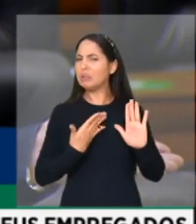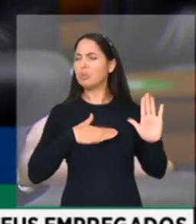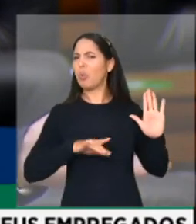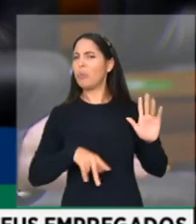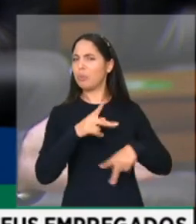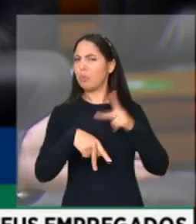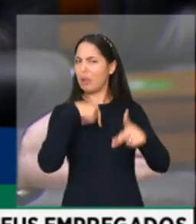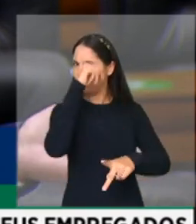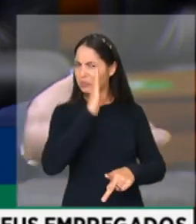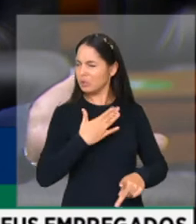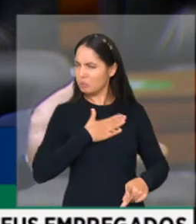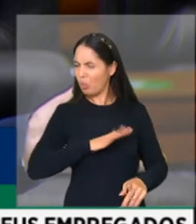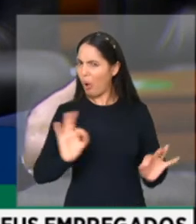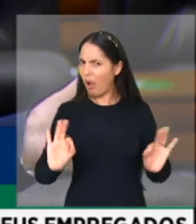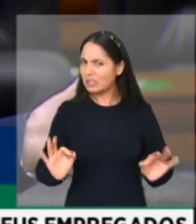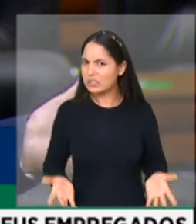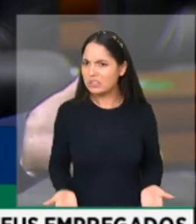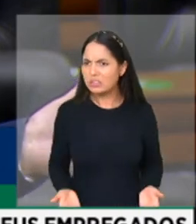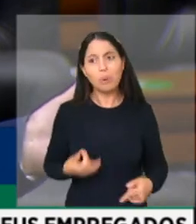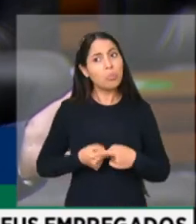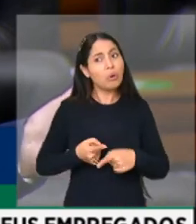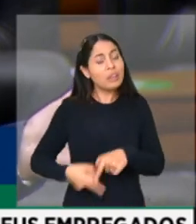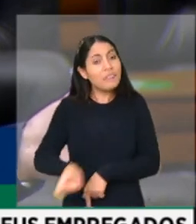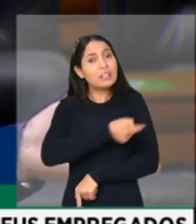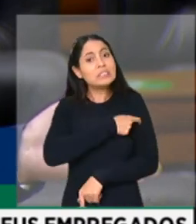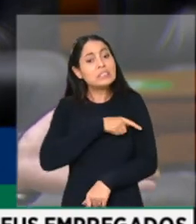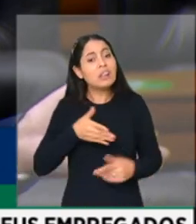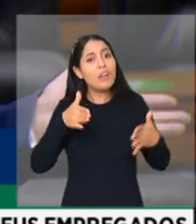MENOS DO POVO BRASILEIRO ? PORQUE A VACINA É PARA O POVO BRASILEIRO, É PARA O CIDADÃO